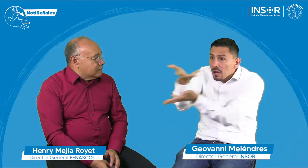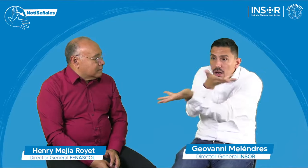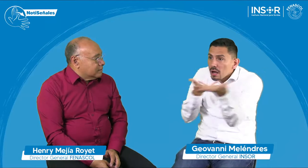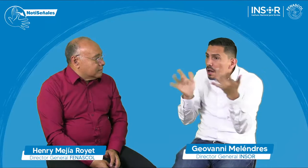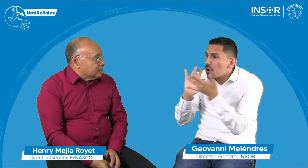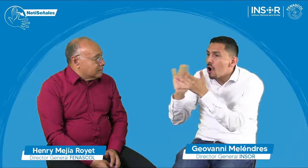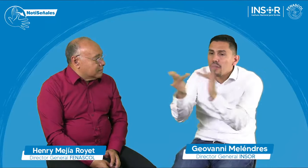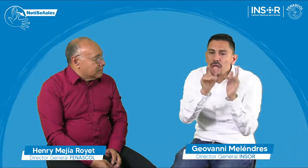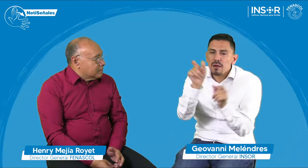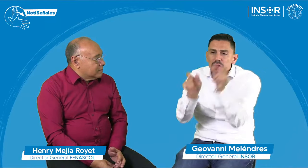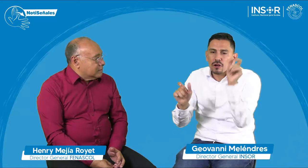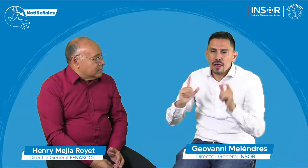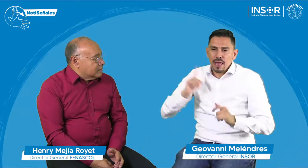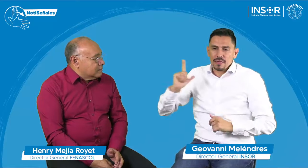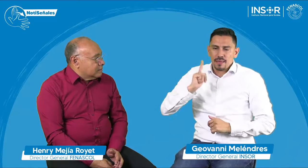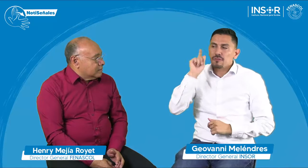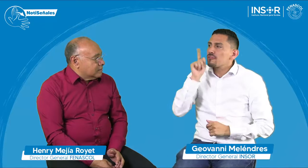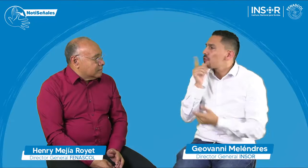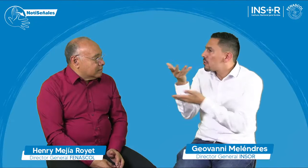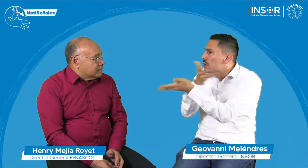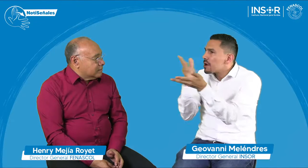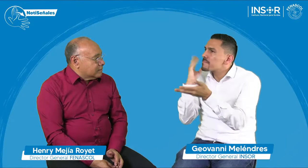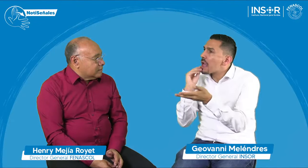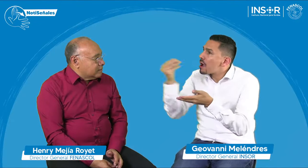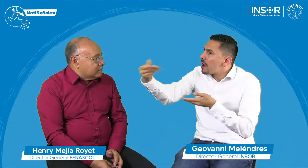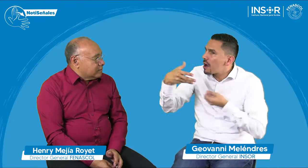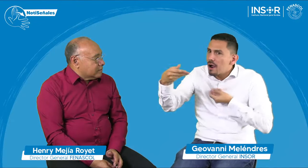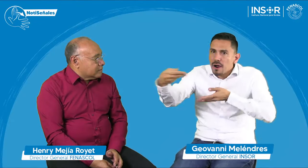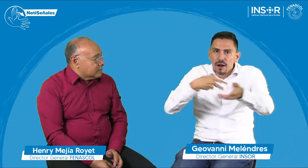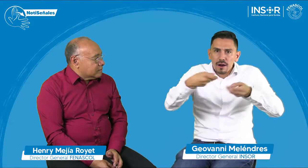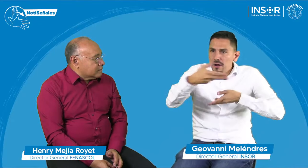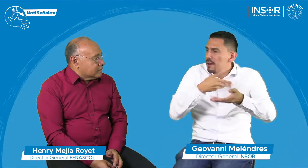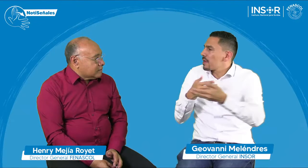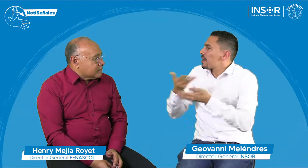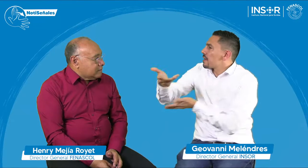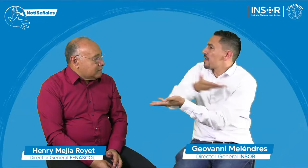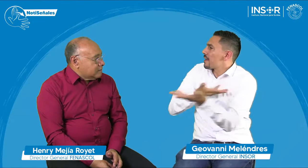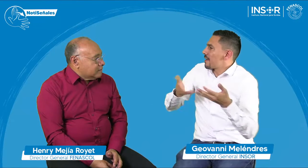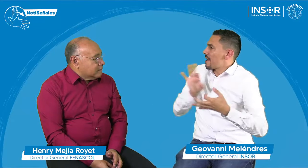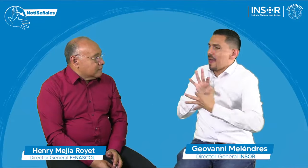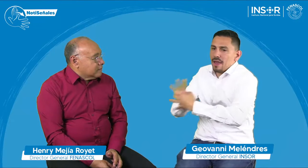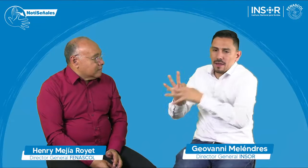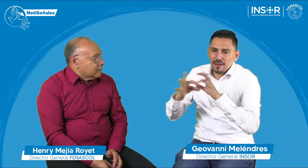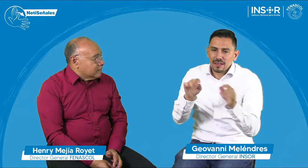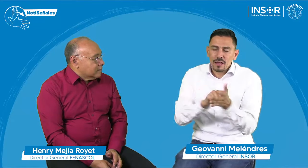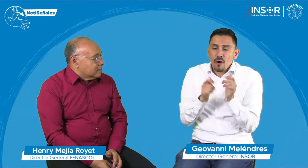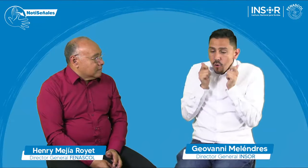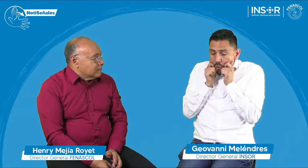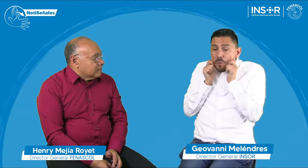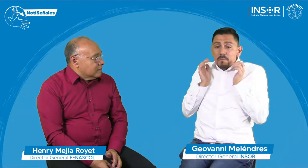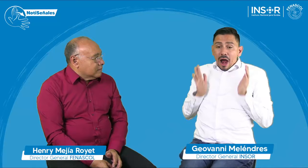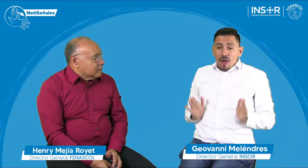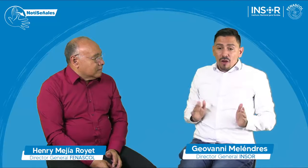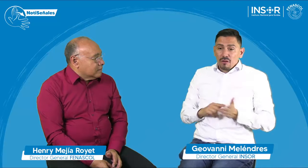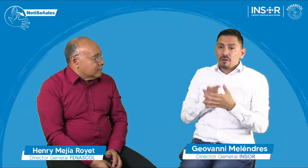otros que habían cosas muy interesantes para destacar. Y ese relacionamiento, ese compartir con todos estos